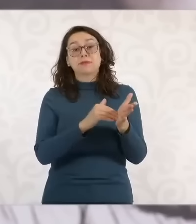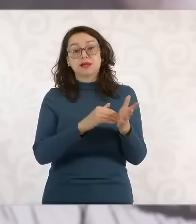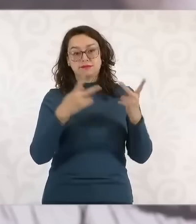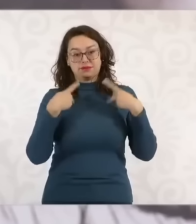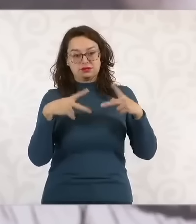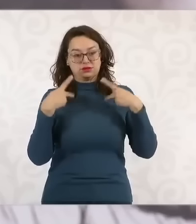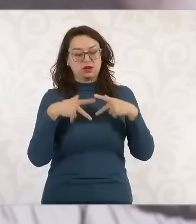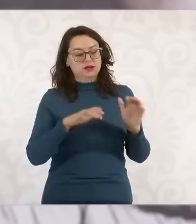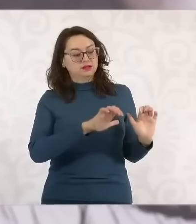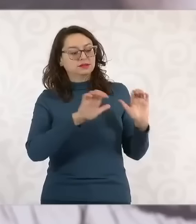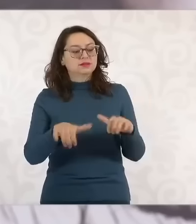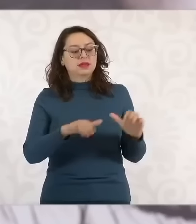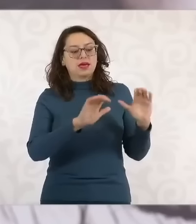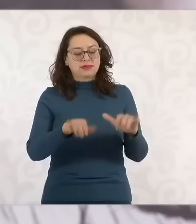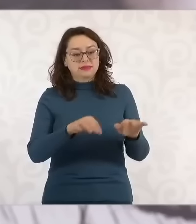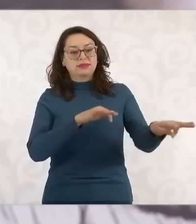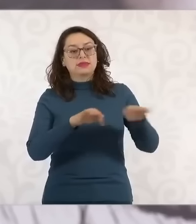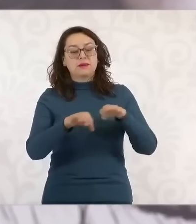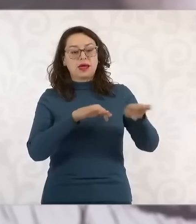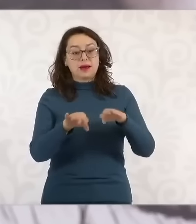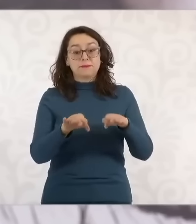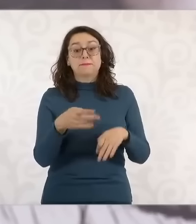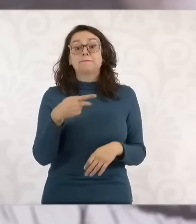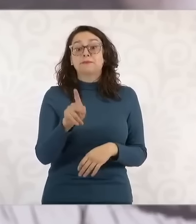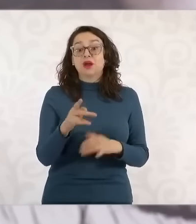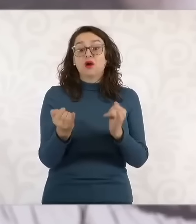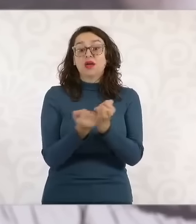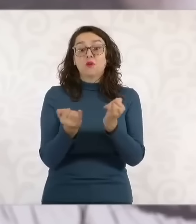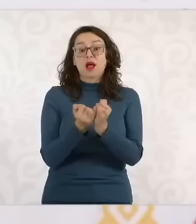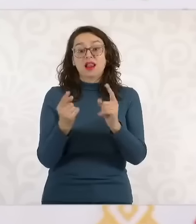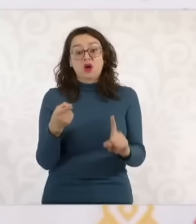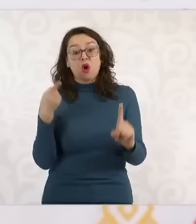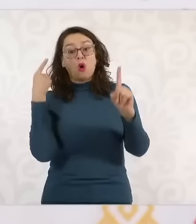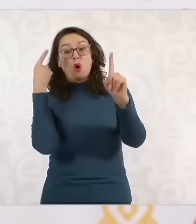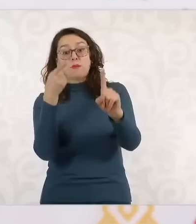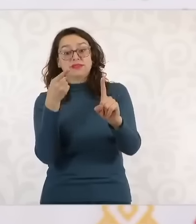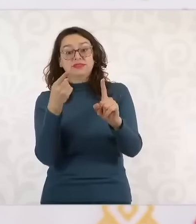Lo la importancia estratégica es que uno de los objetivos del plan México es aumentar